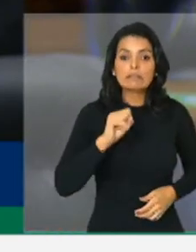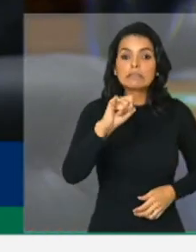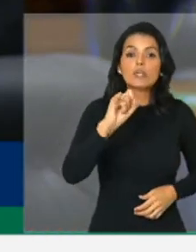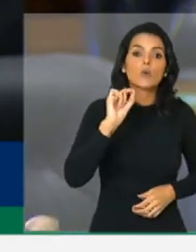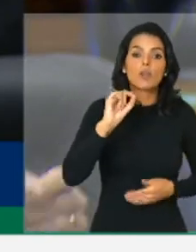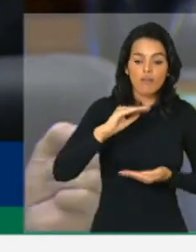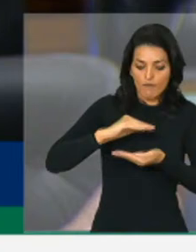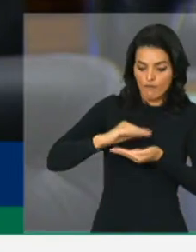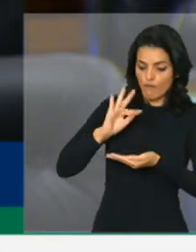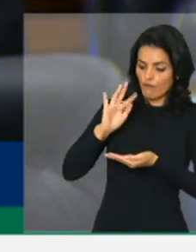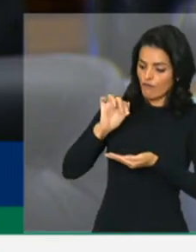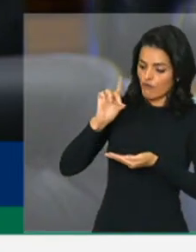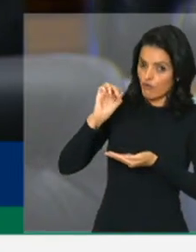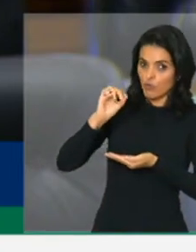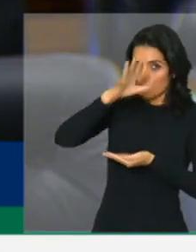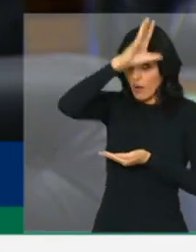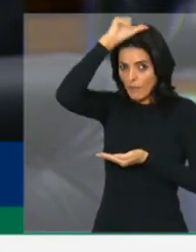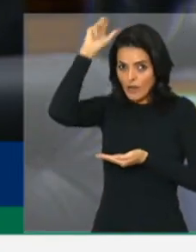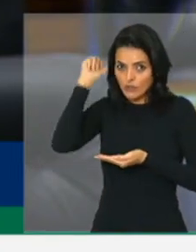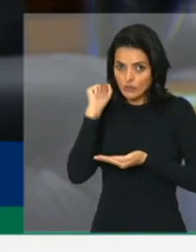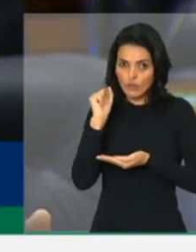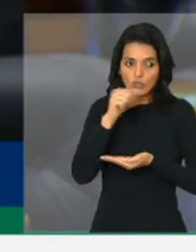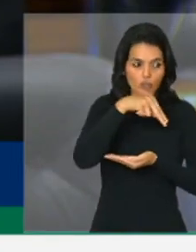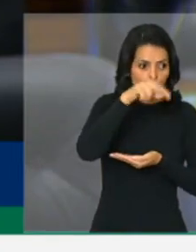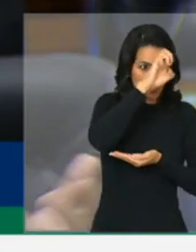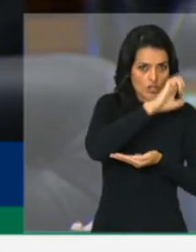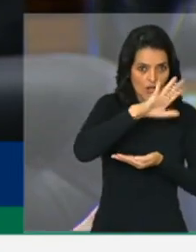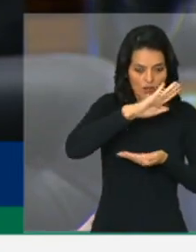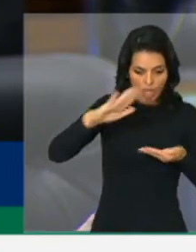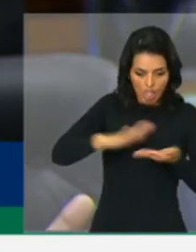QUE É PERMITIR UMA RENEGOCIAÇÃO EM CRITÉRIOS